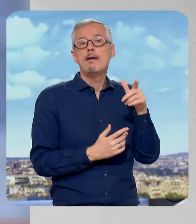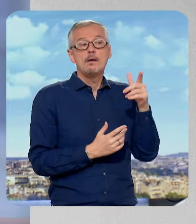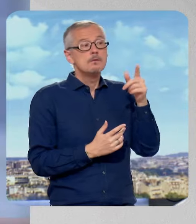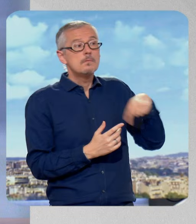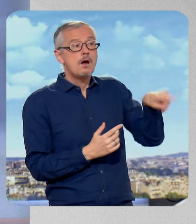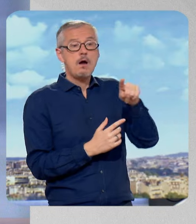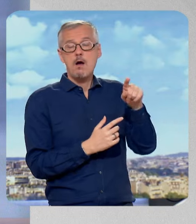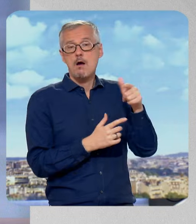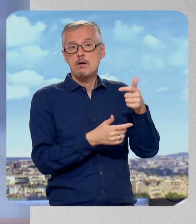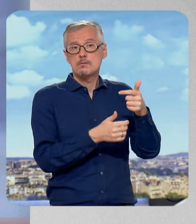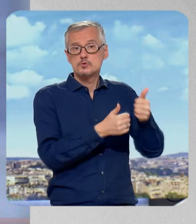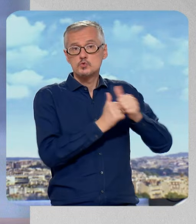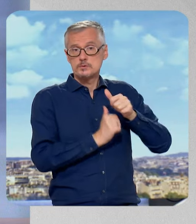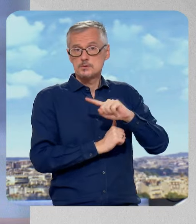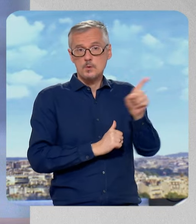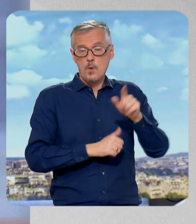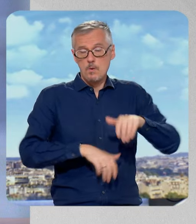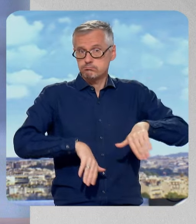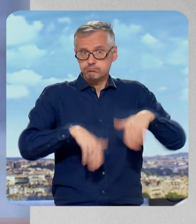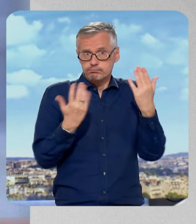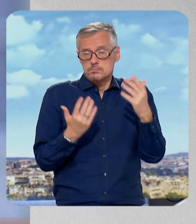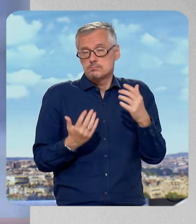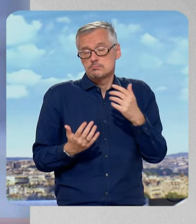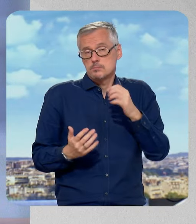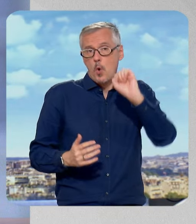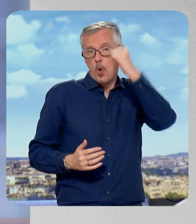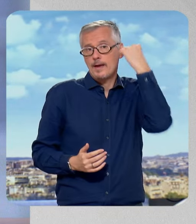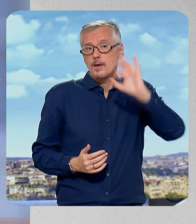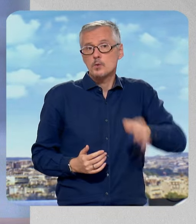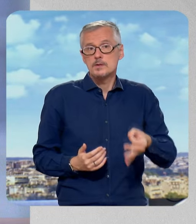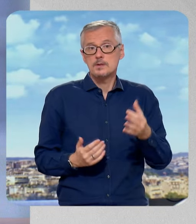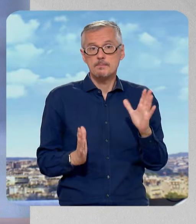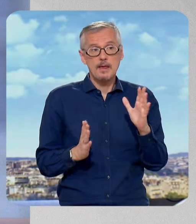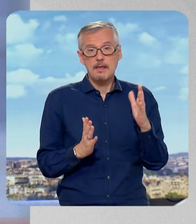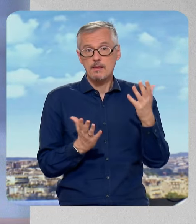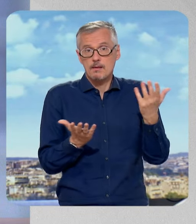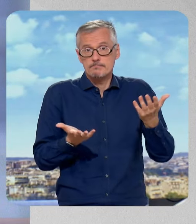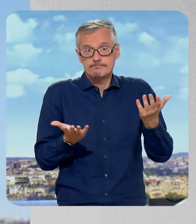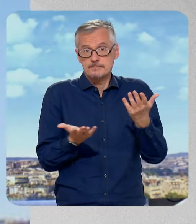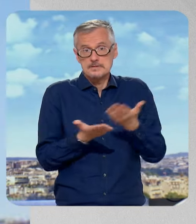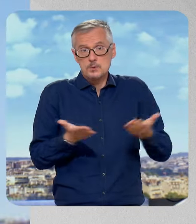Ce que j'ai défendu au sein du PS, c'est d'avoir une mobilisation forte pour un homme ou une femme de gauche.